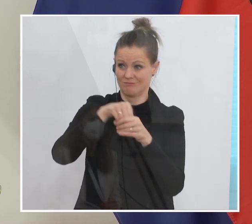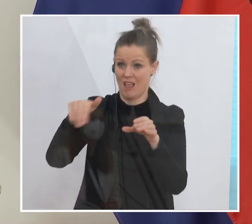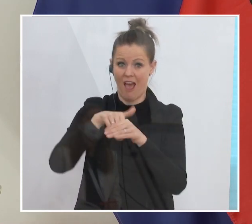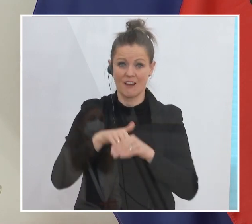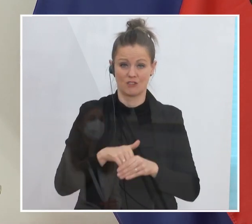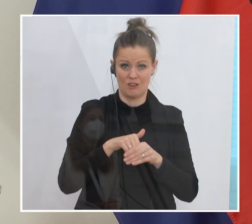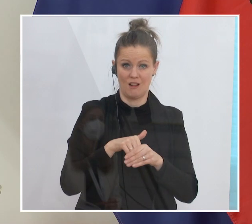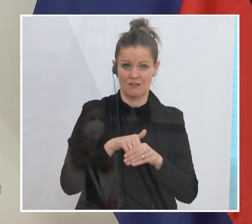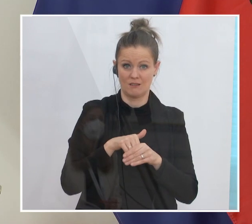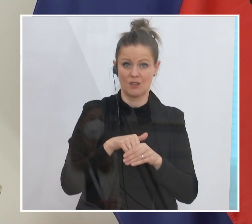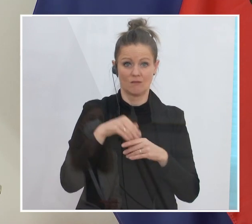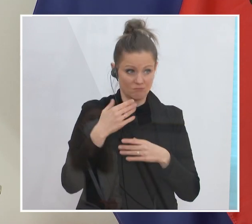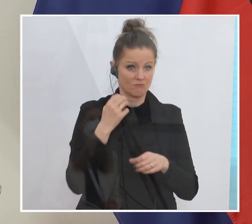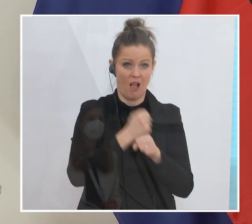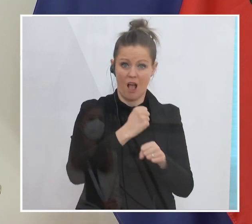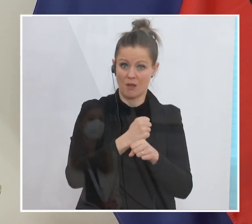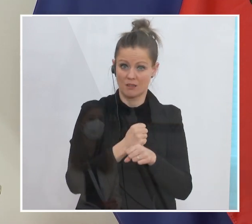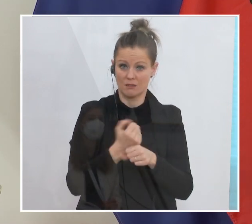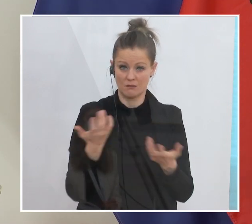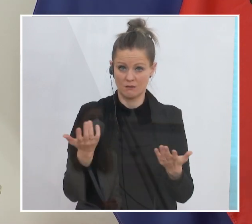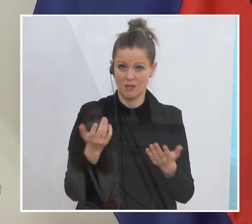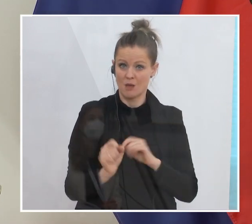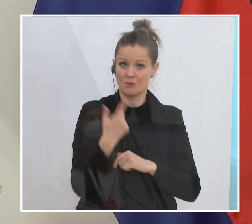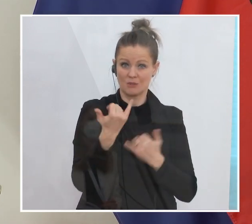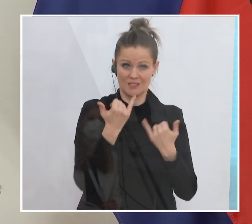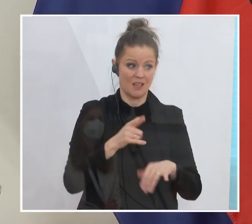in diesen Branchen arbeiten. Zum einen, zurzeit vielleicht ihren Arbeitsplatz auch